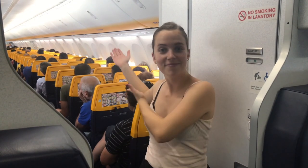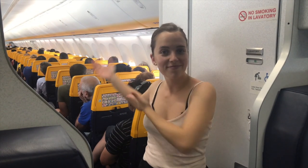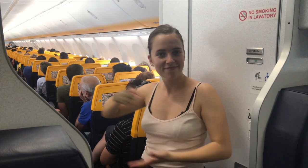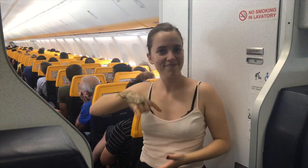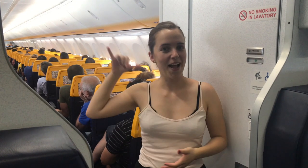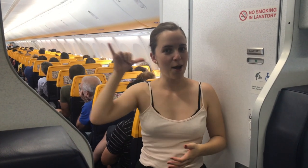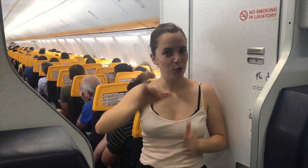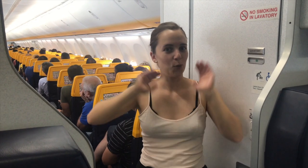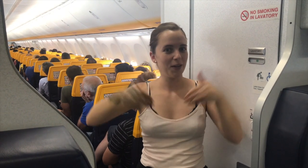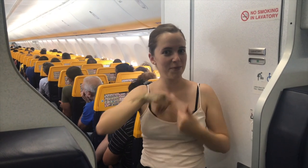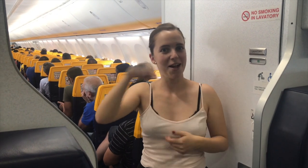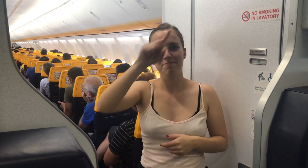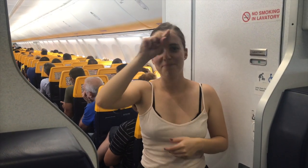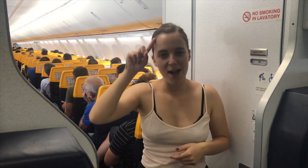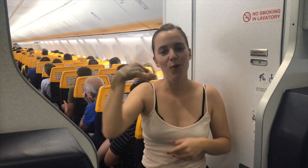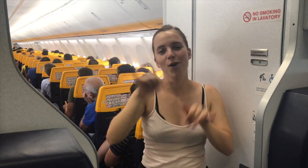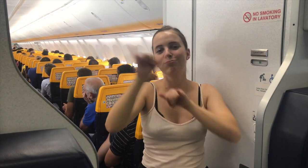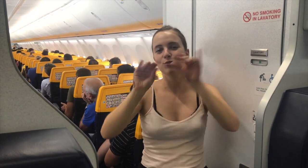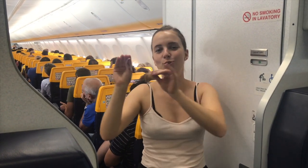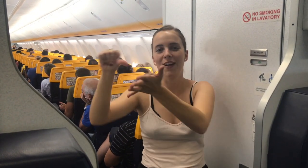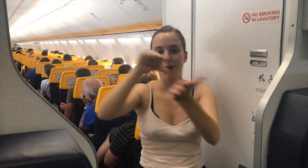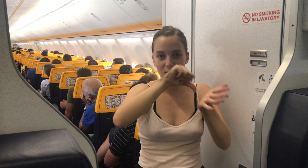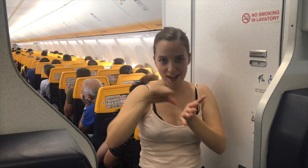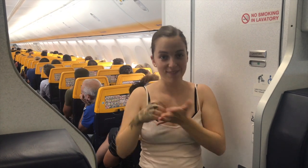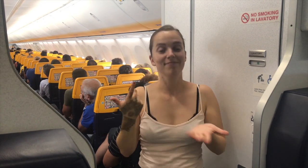Como veis, desde el avión de regreso a Madrid el resto retornará a sus ciudades.